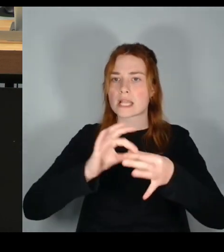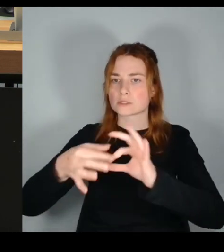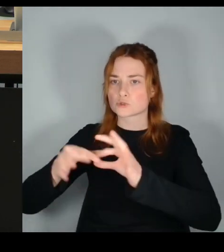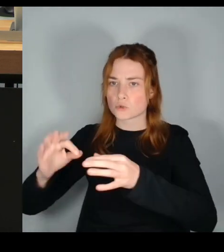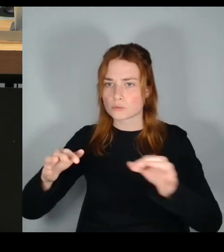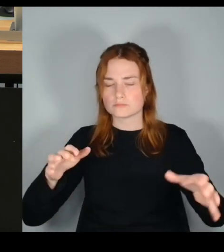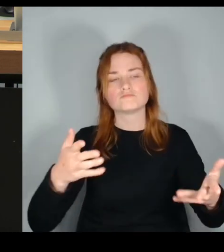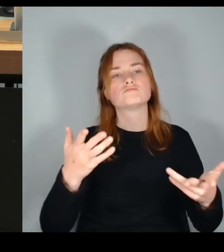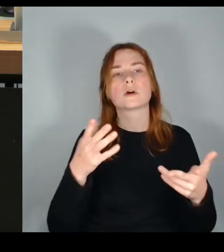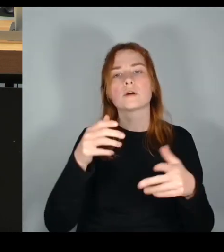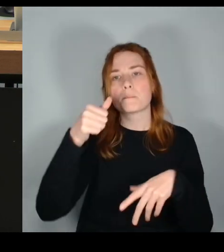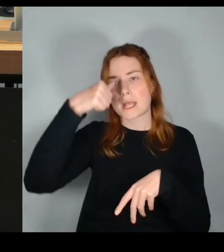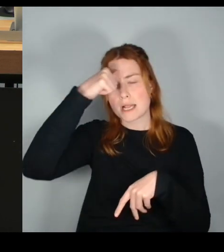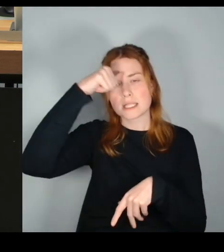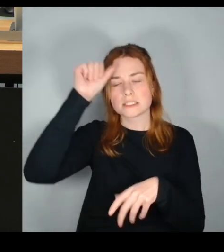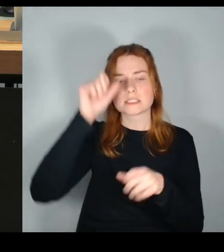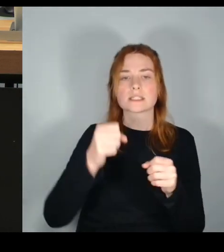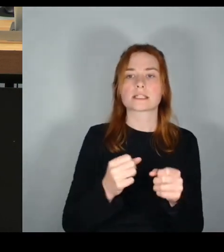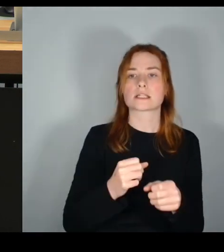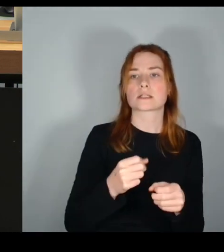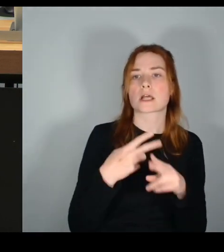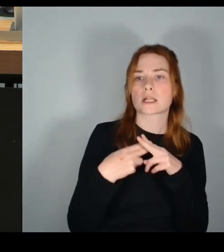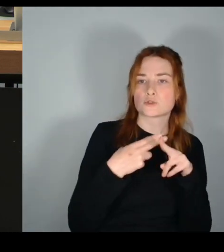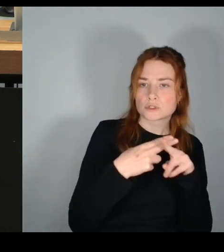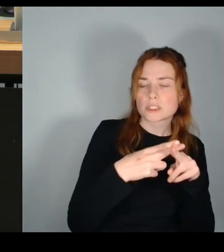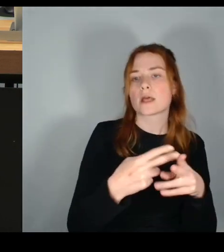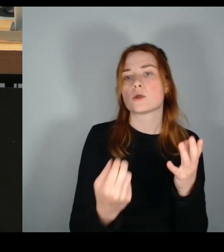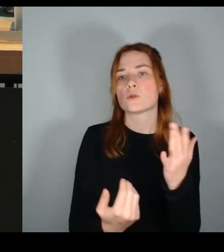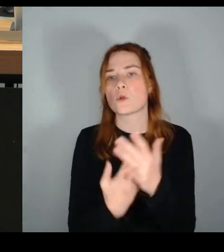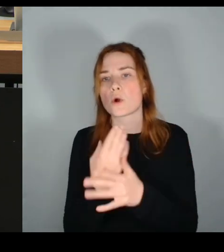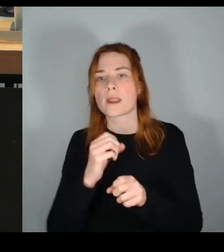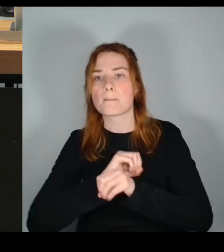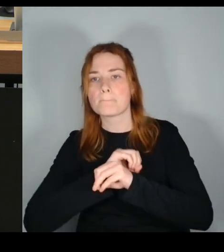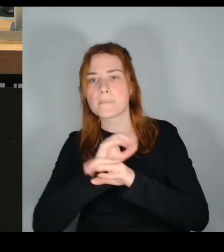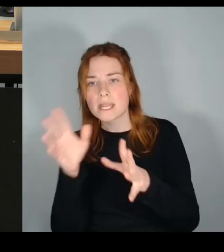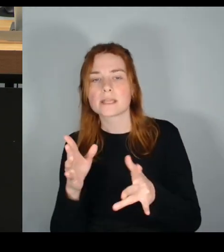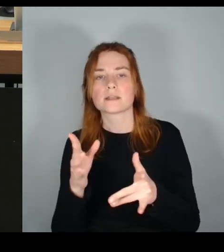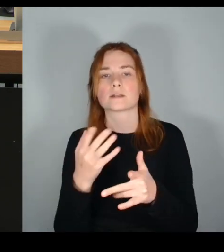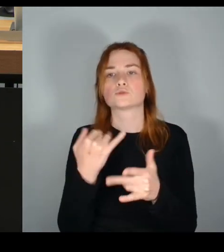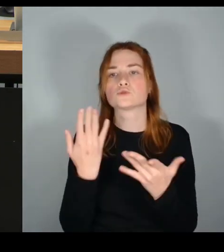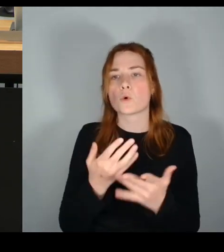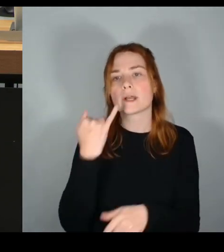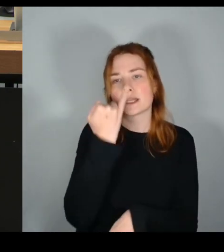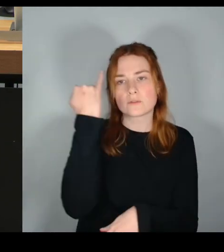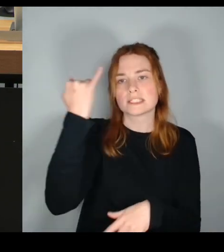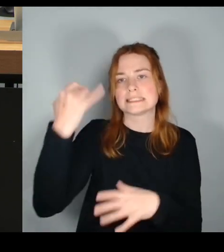was zu innovativen Projekten und Start ups führt, die die Grenzen zwischen Kunst, Technologie und Wirtschaft verwischen